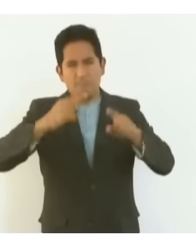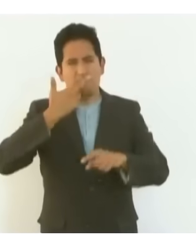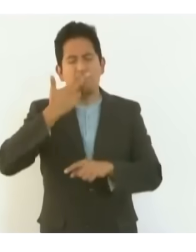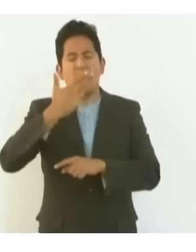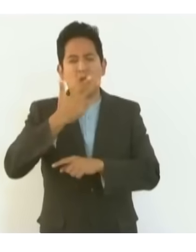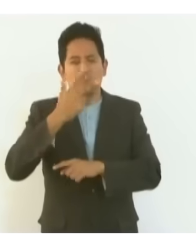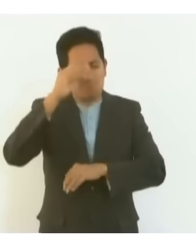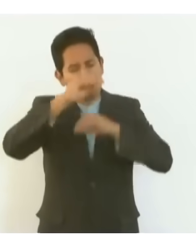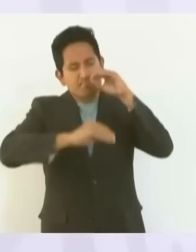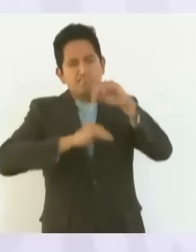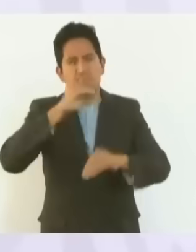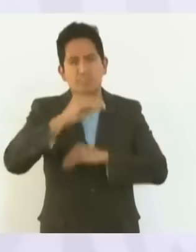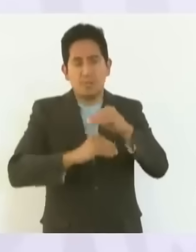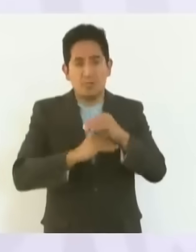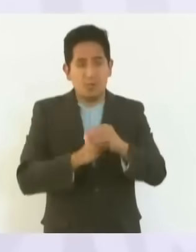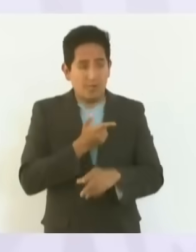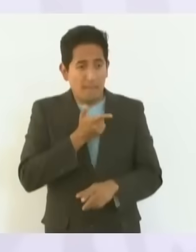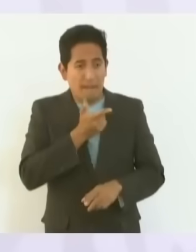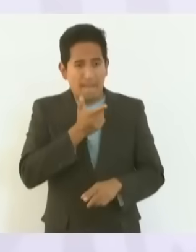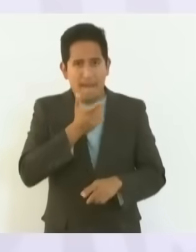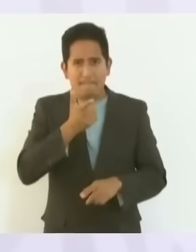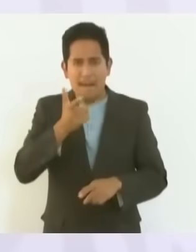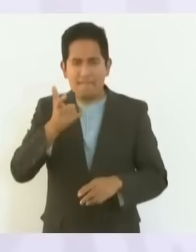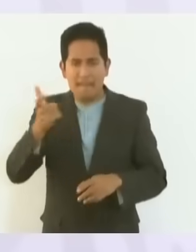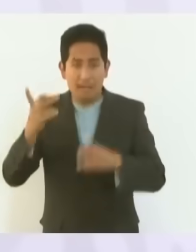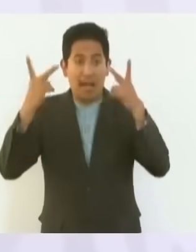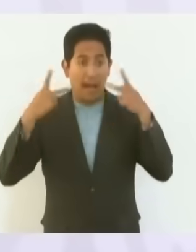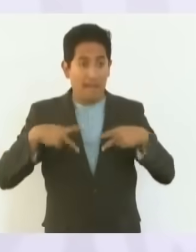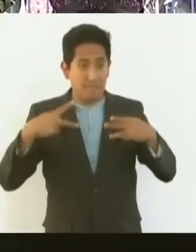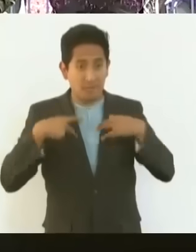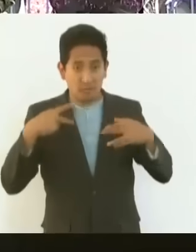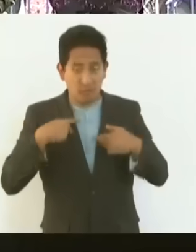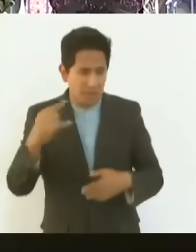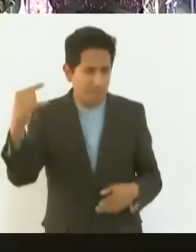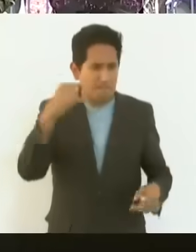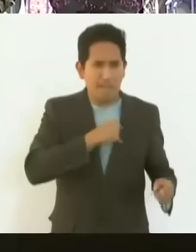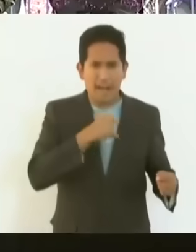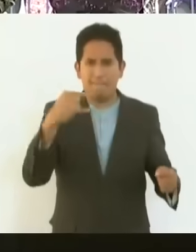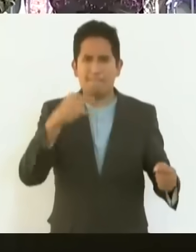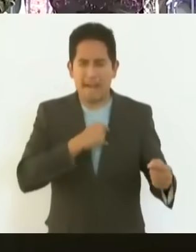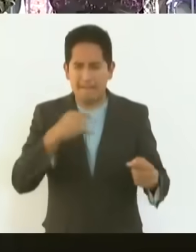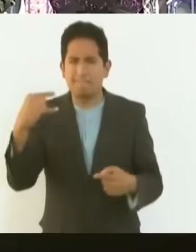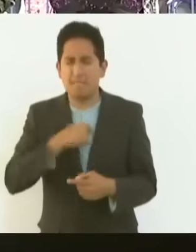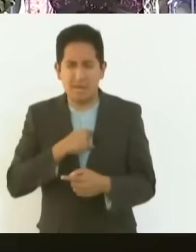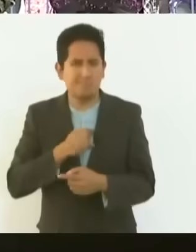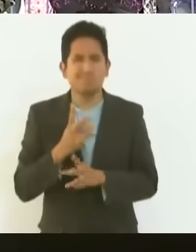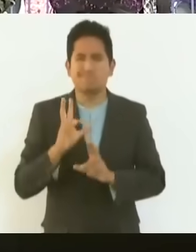hiereran a las personas, sino que se escondan, desaparezcan, donde no hablan, no hablen las